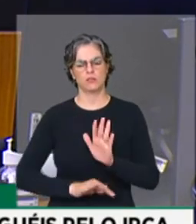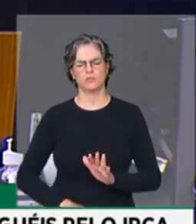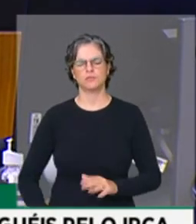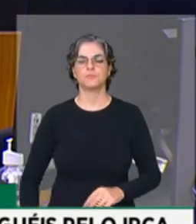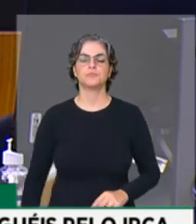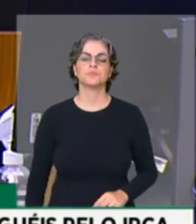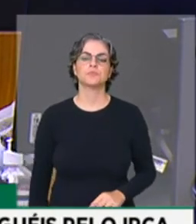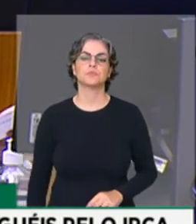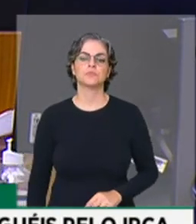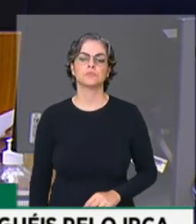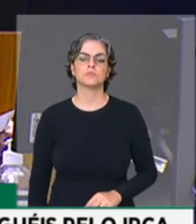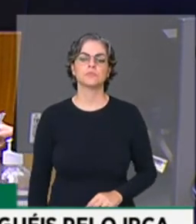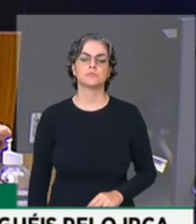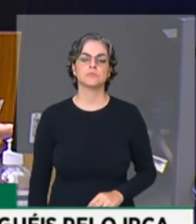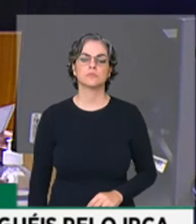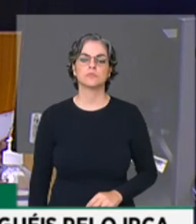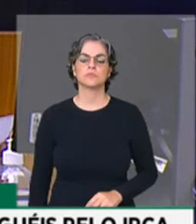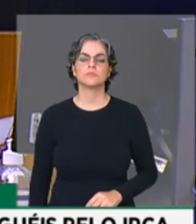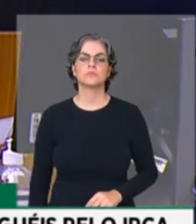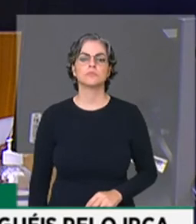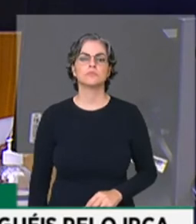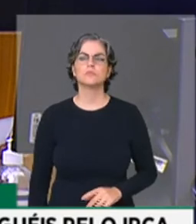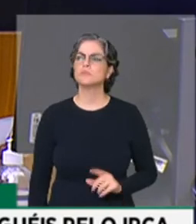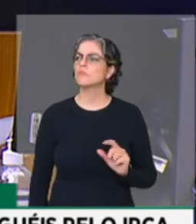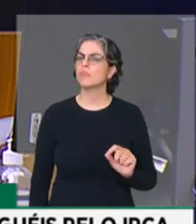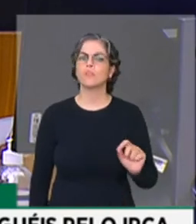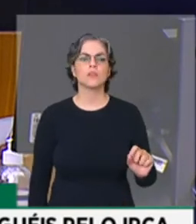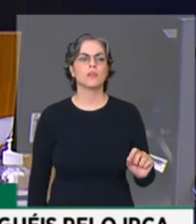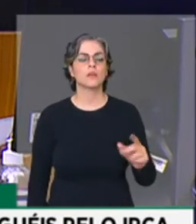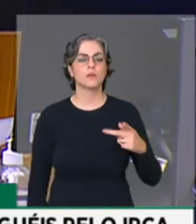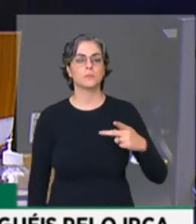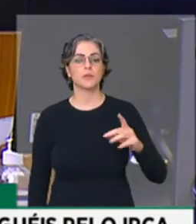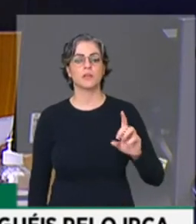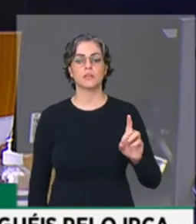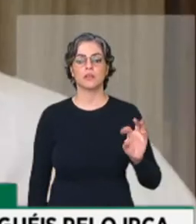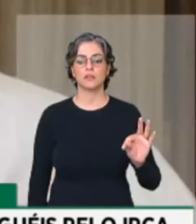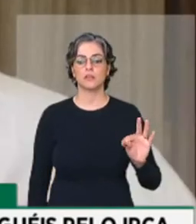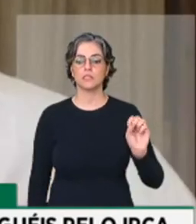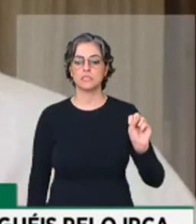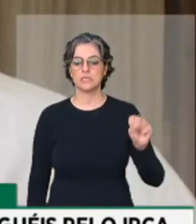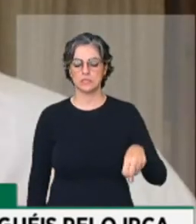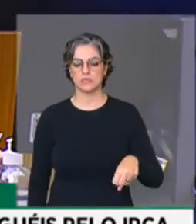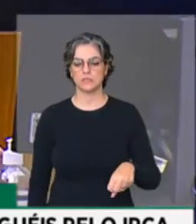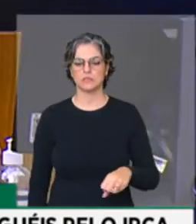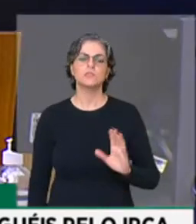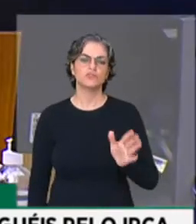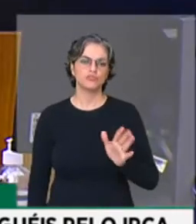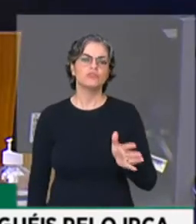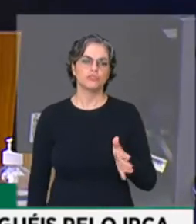[DEPUTADO]: OBRIGADO PRESIDENTE. [DEPUTADO]: PDT SIM. -- [PRESIDENTE]: PDT JÁ ESTÁ , DEPUTADO WOLNEY JÁ